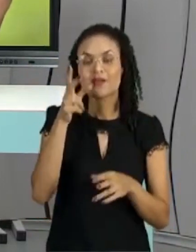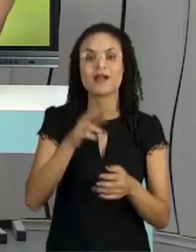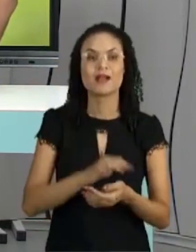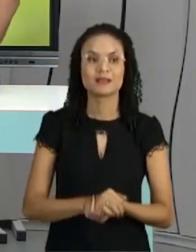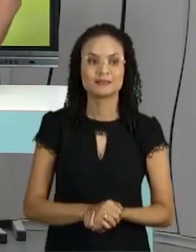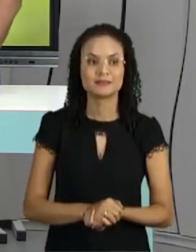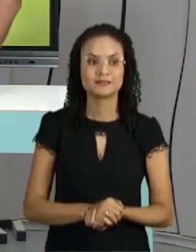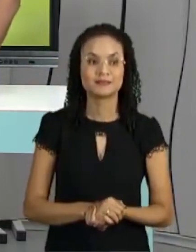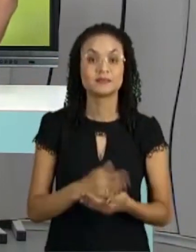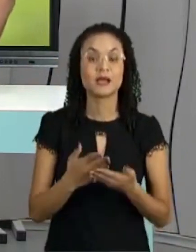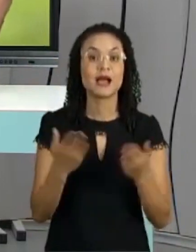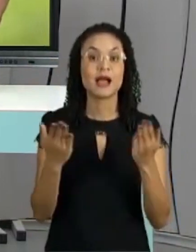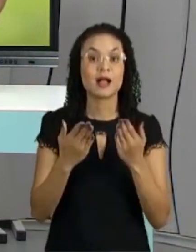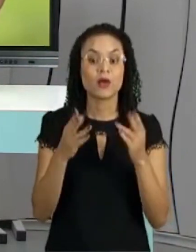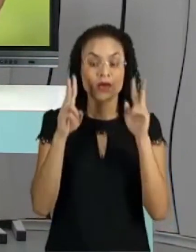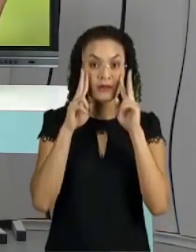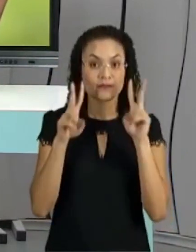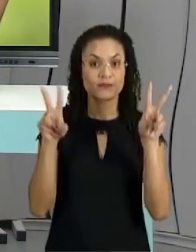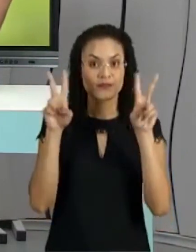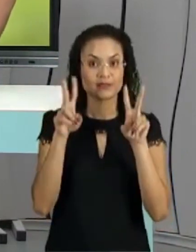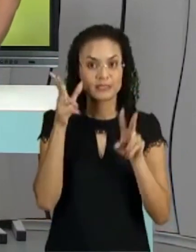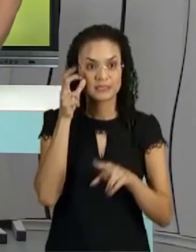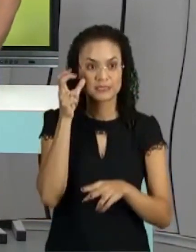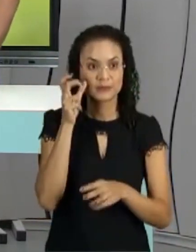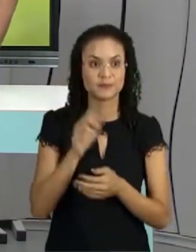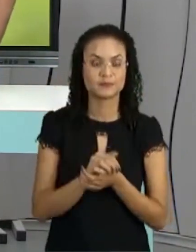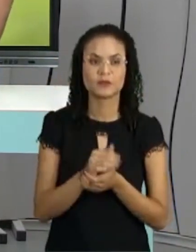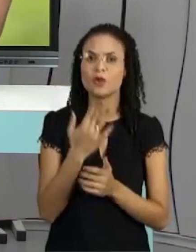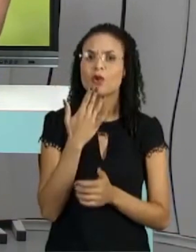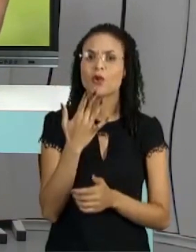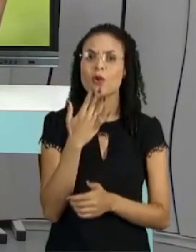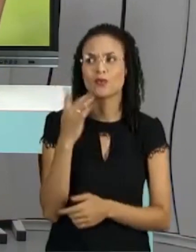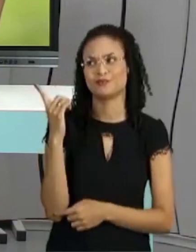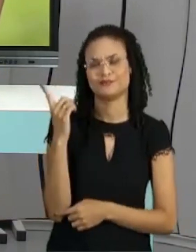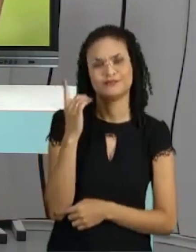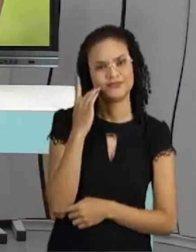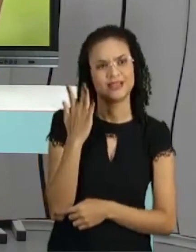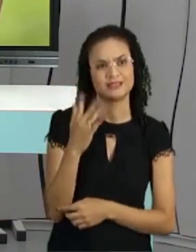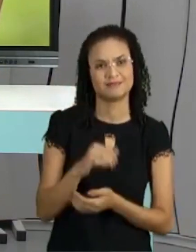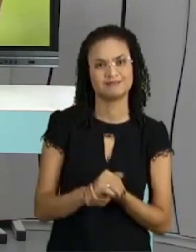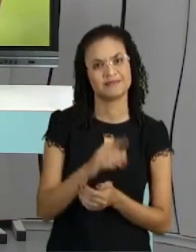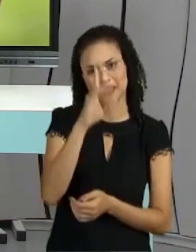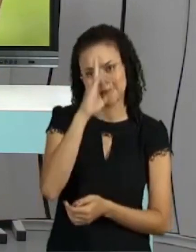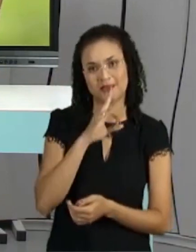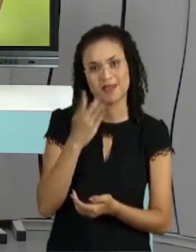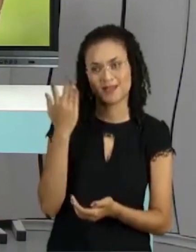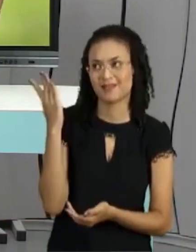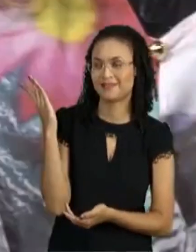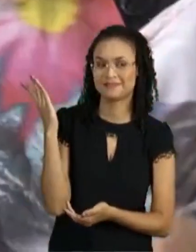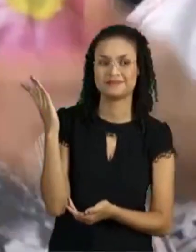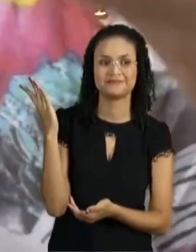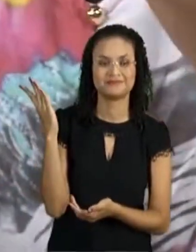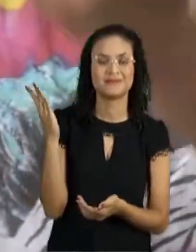usar a visão. Que cor que tá aqui, Márcia? Muito fácil, né? Amarelo. Amarelo. Uma propriedade o que?